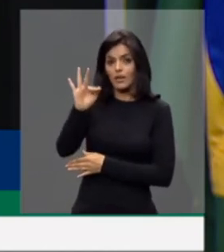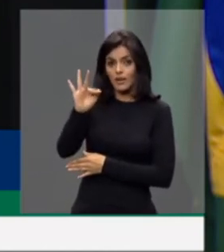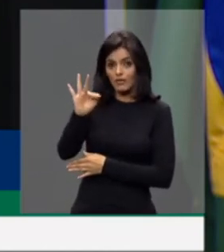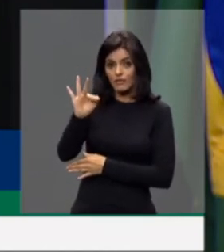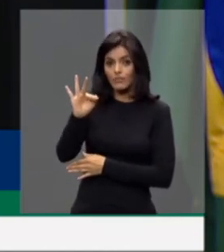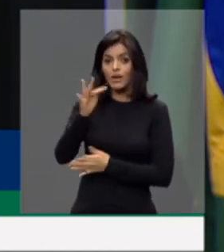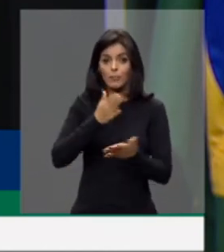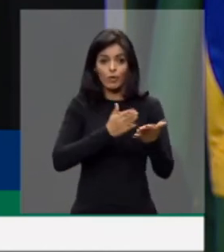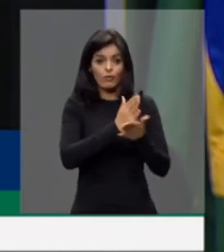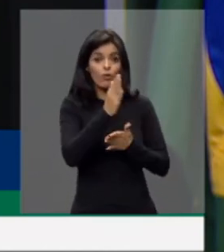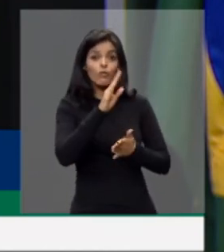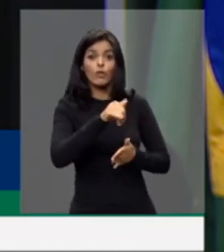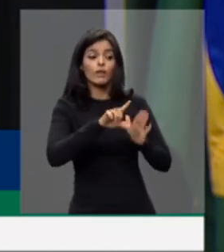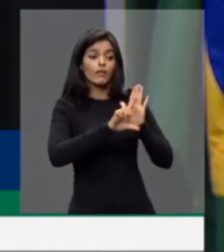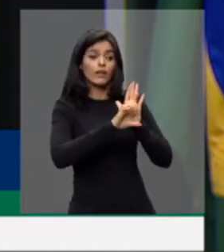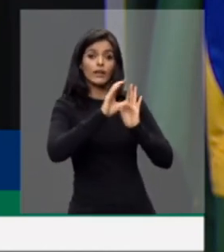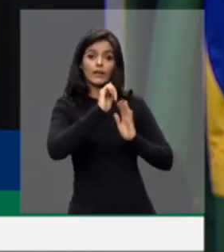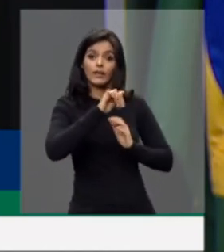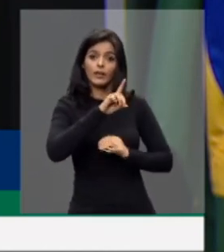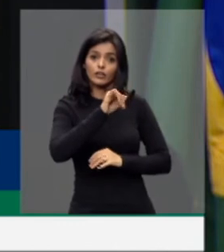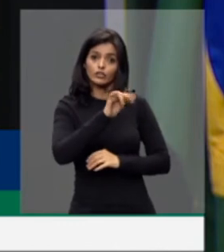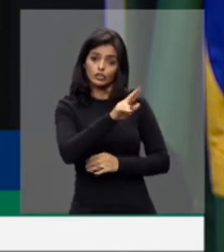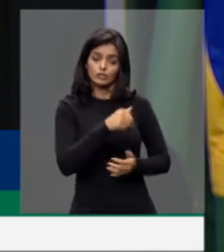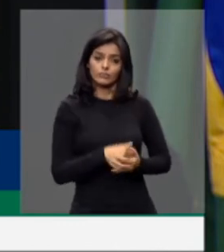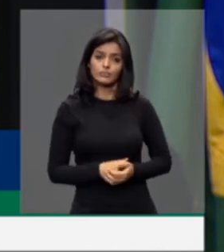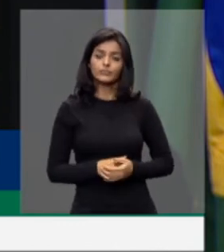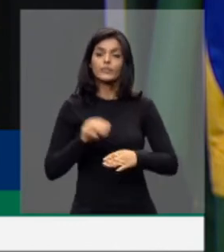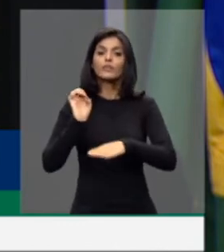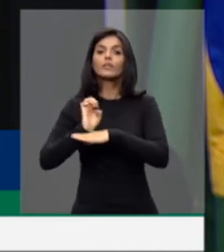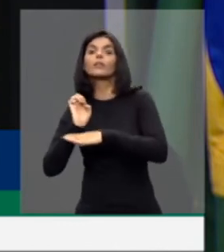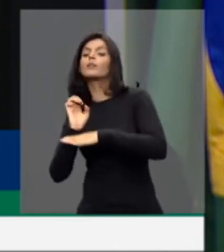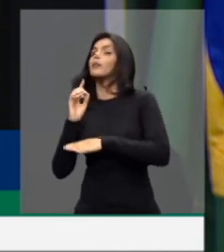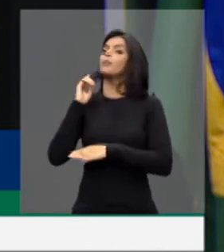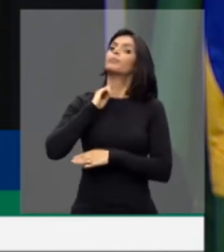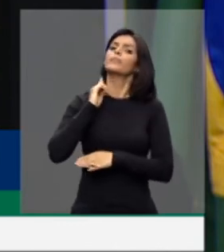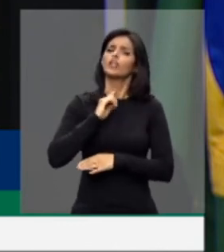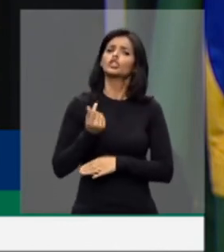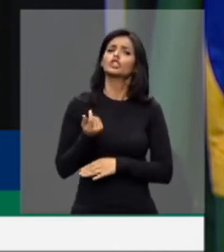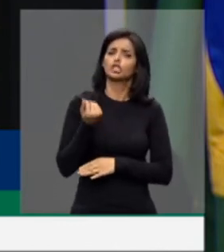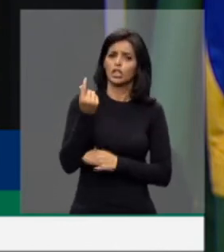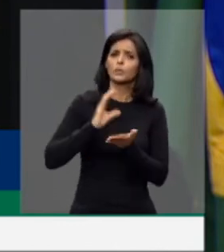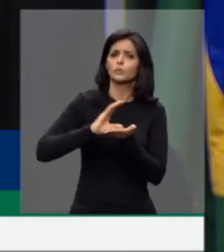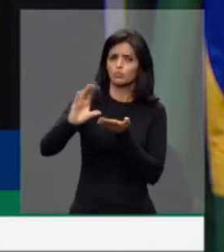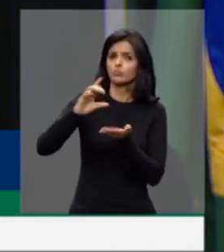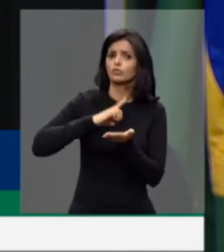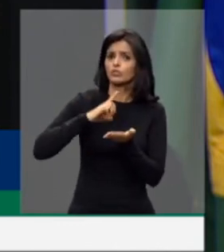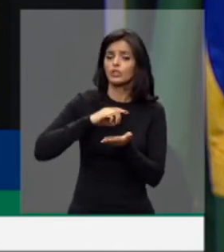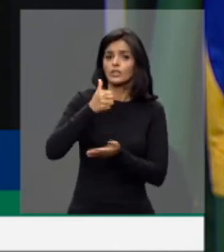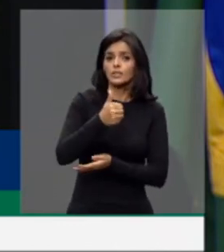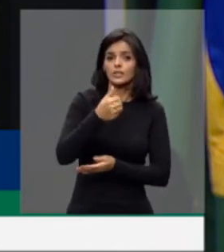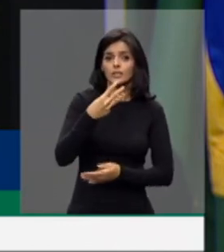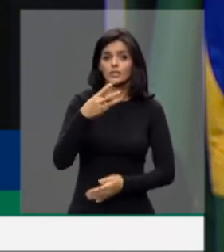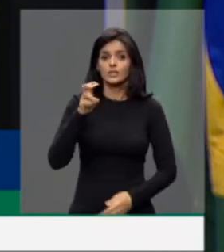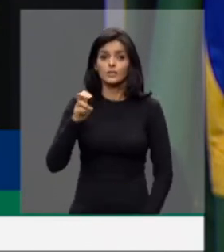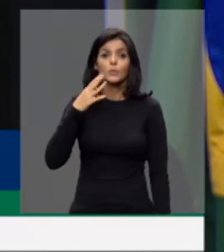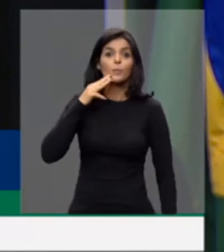ESTADOS, SEM CONTAR, PRESIDENTE, QUE FOI OBJETO DE ACORDO LÁ NO SUPREMO, QUE FOI DA LEI KANDIR. [PRESIDENTE]: PARA ENCERRAR, GONZAGA.